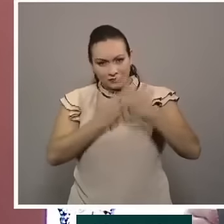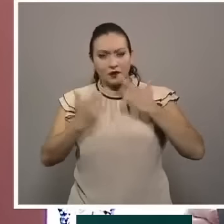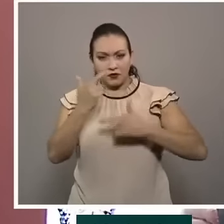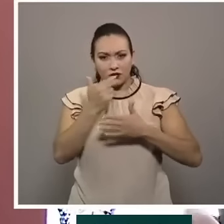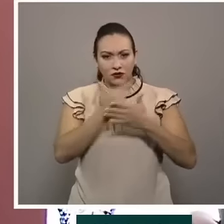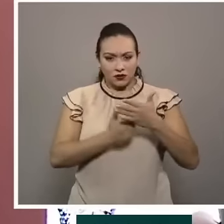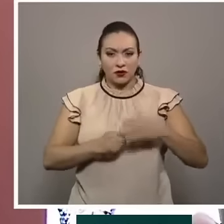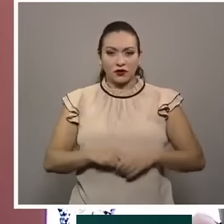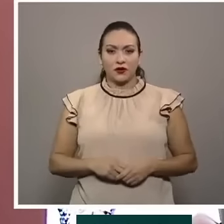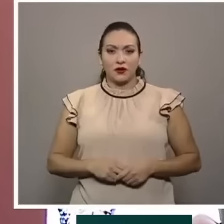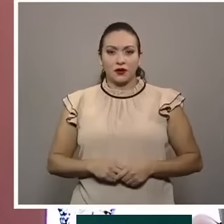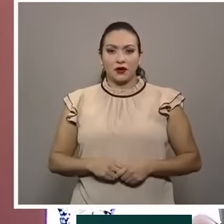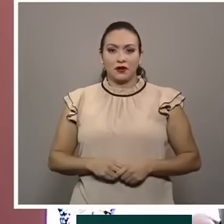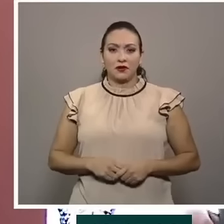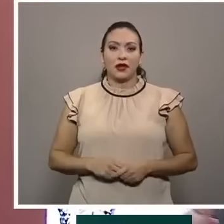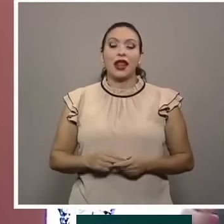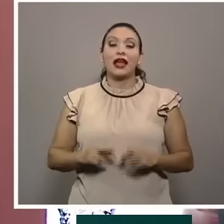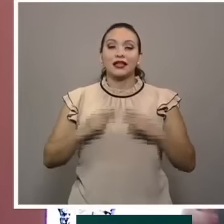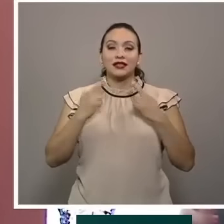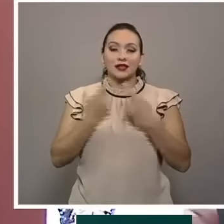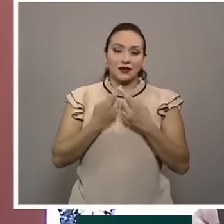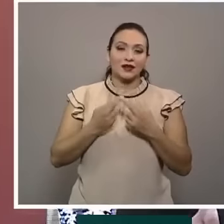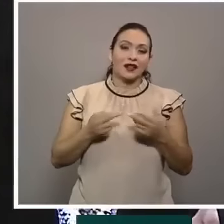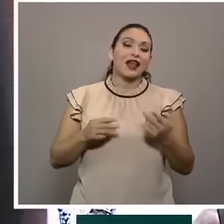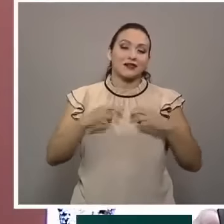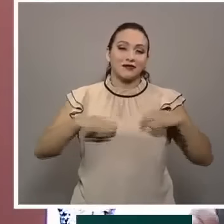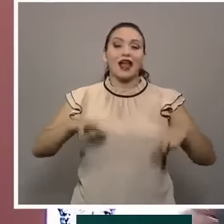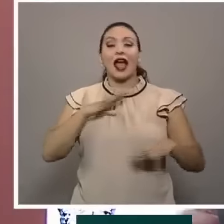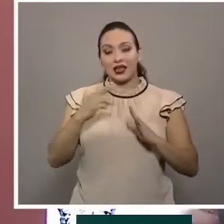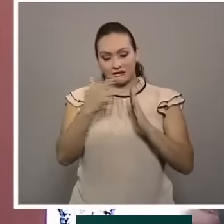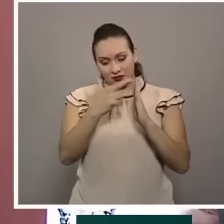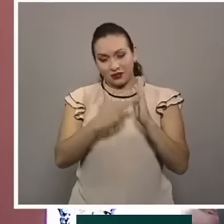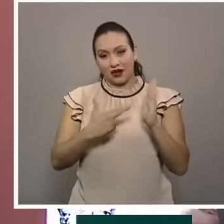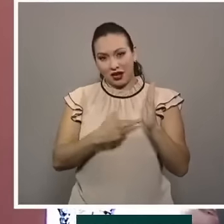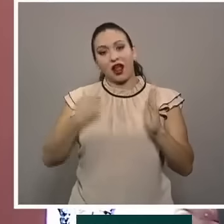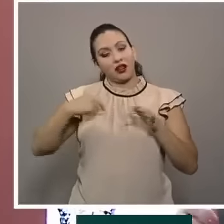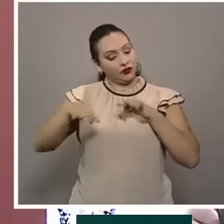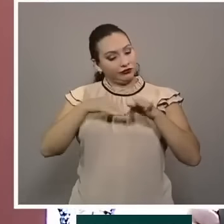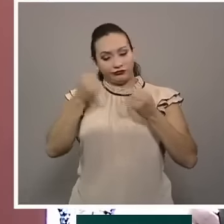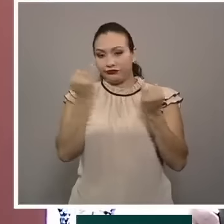pero la sesión del pleno tiene cierta formalidad y la vamos a desahogar de esa manera. Al final